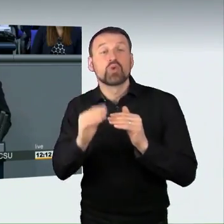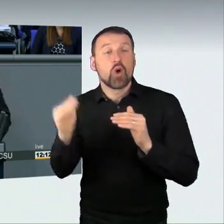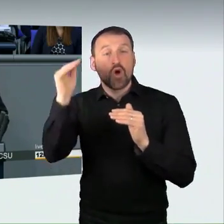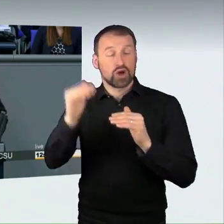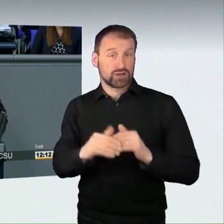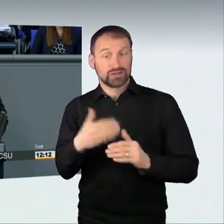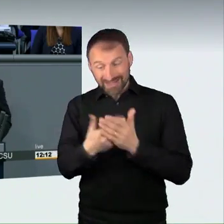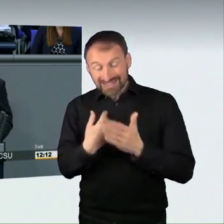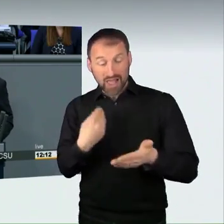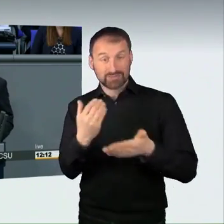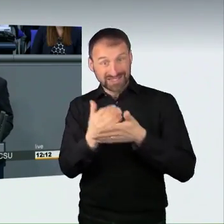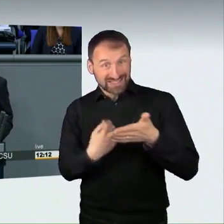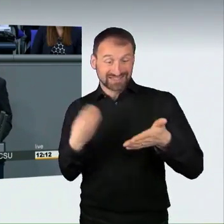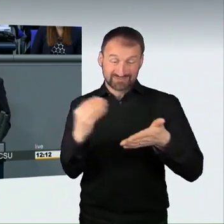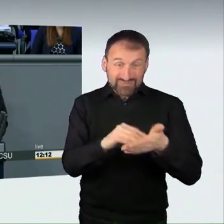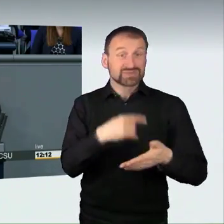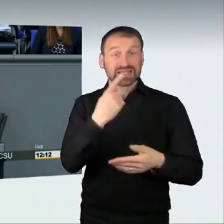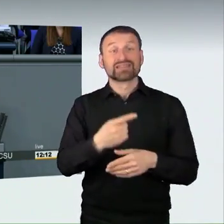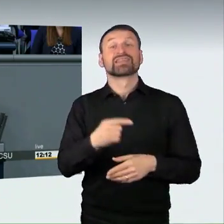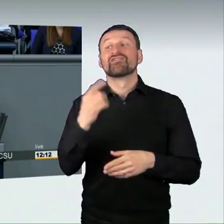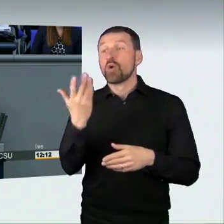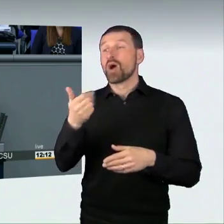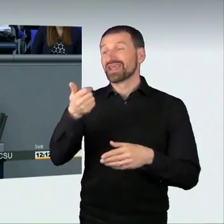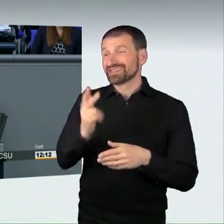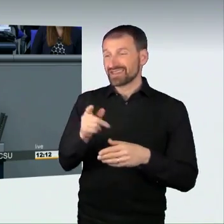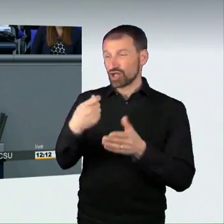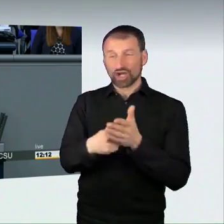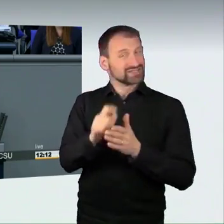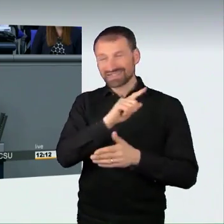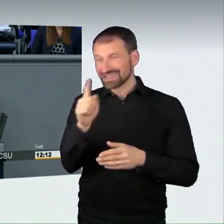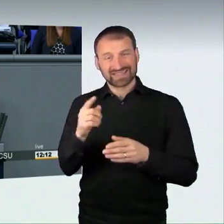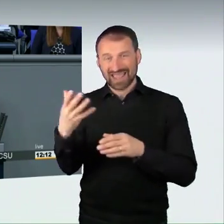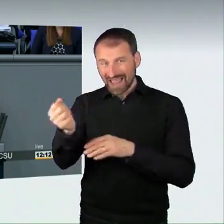dass auch in den Fällen, in denen ein Drittel der Kosten nicht erreicht wird, aber verschiedene Baugruppen qualitativ angefasst werden,